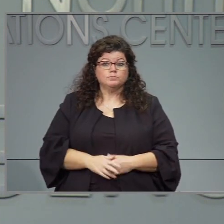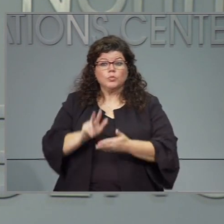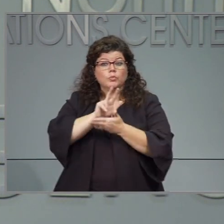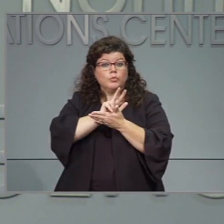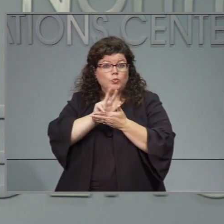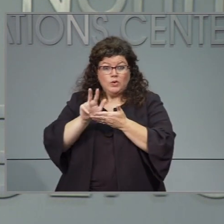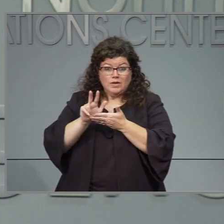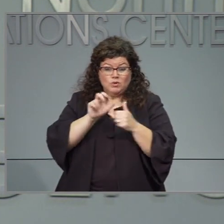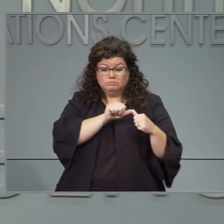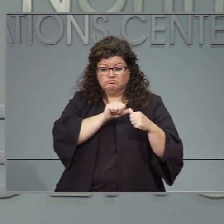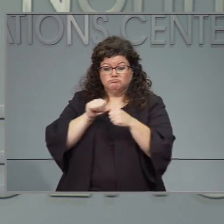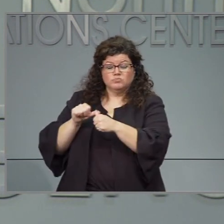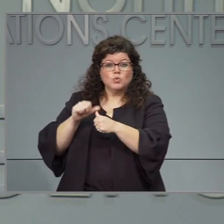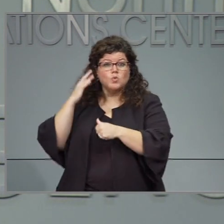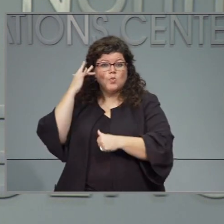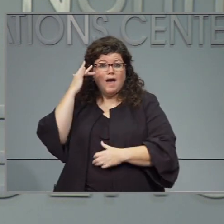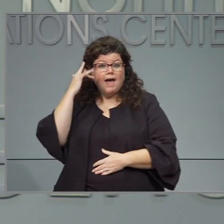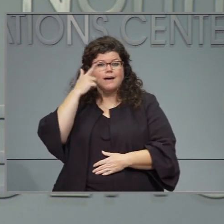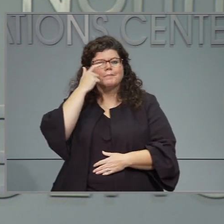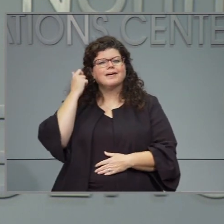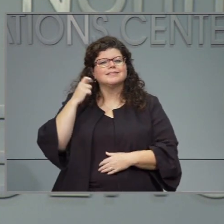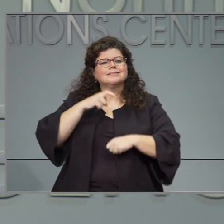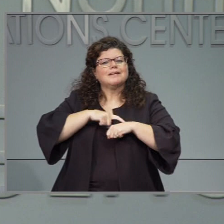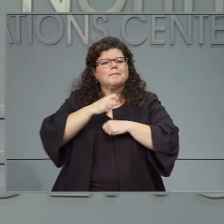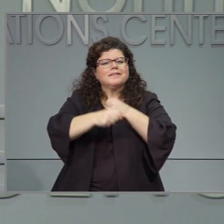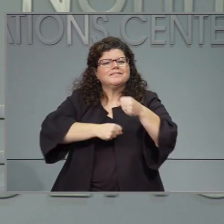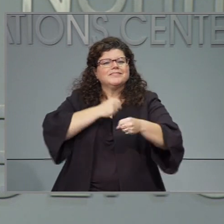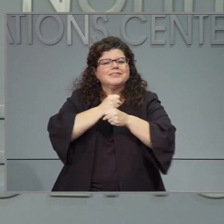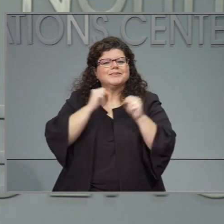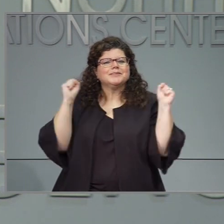del Norte después de pusimos el tiempo de tres sin semanas,